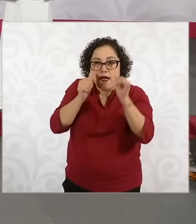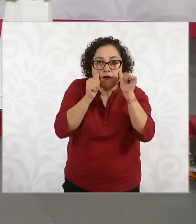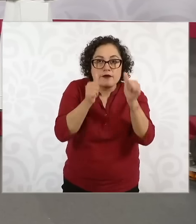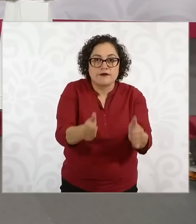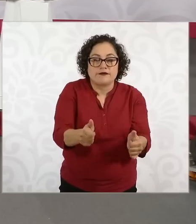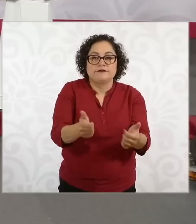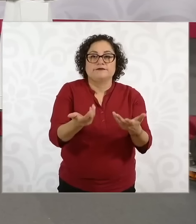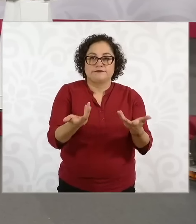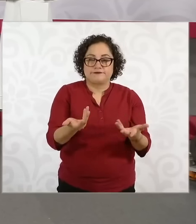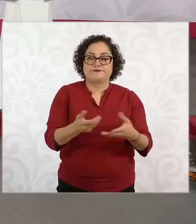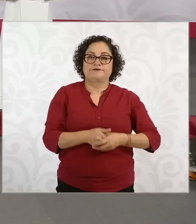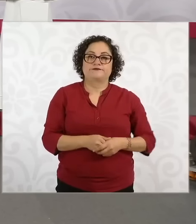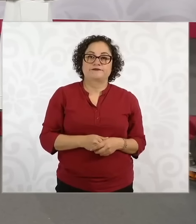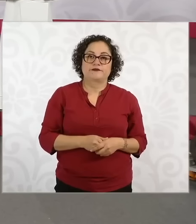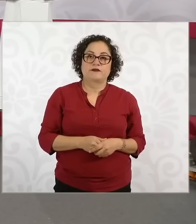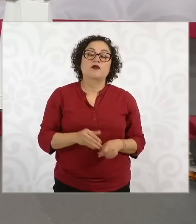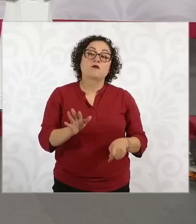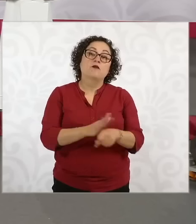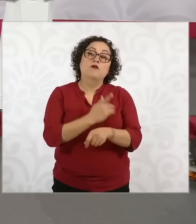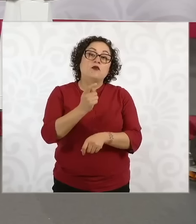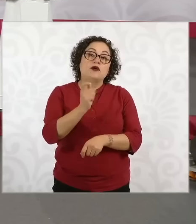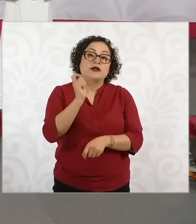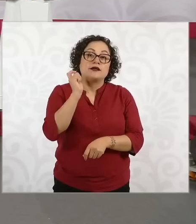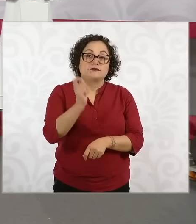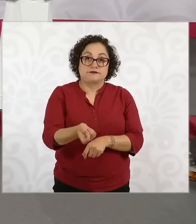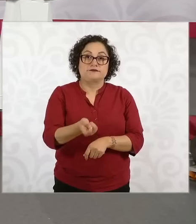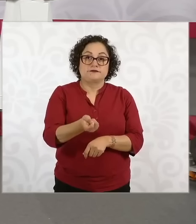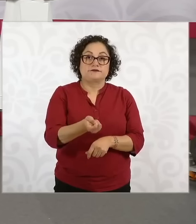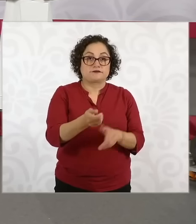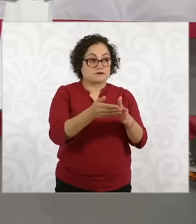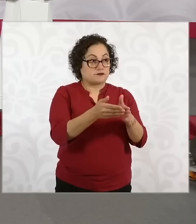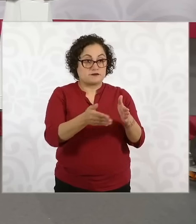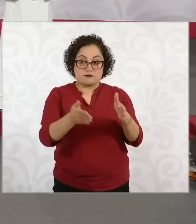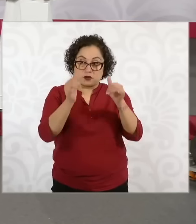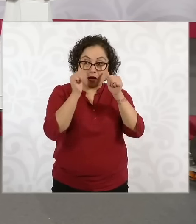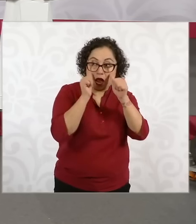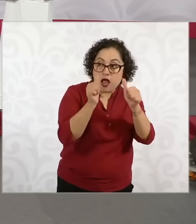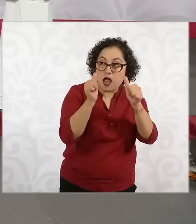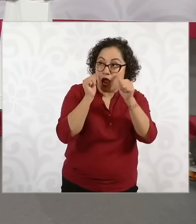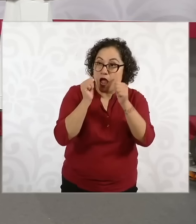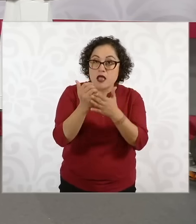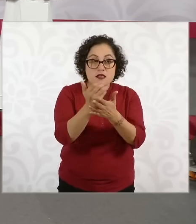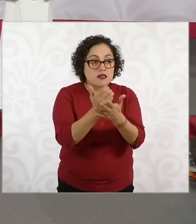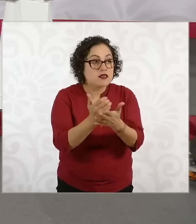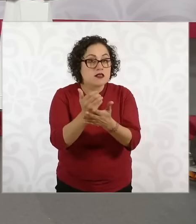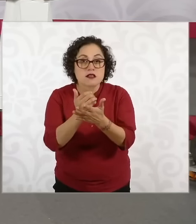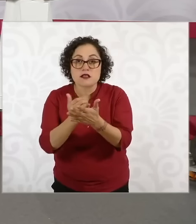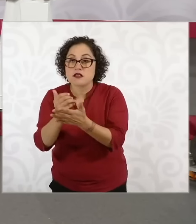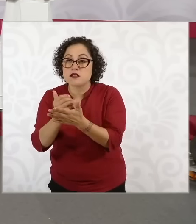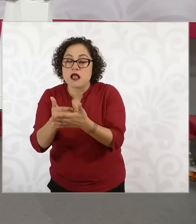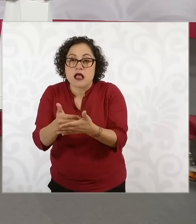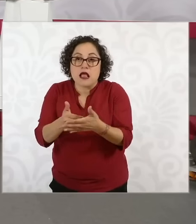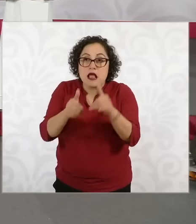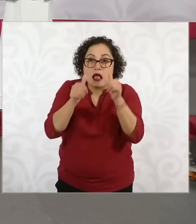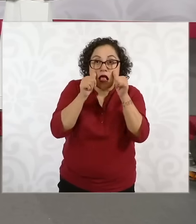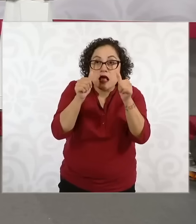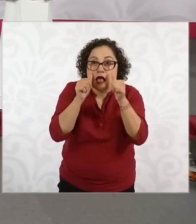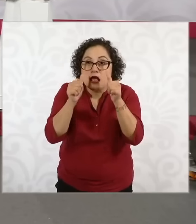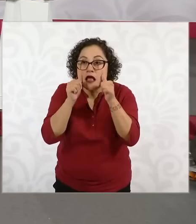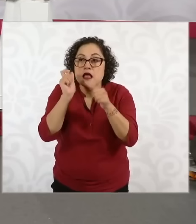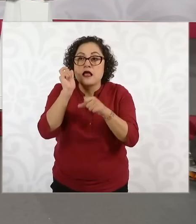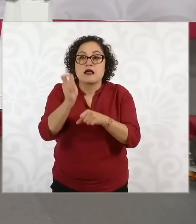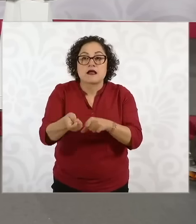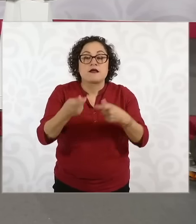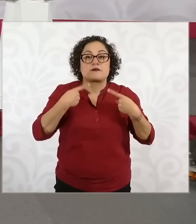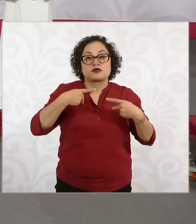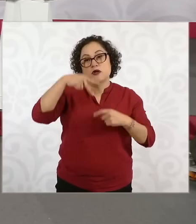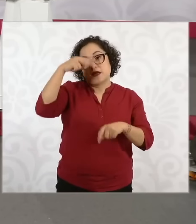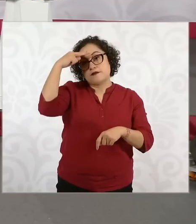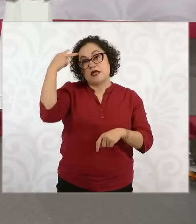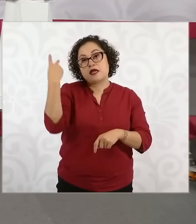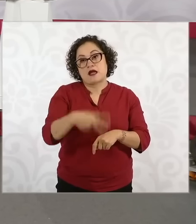aumenta la esperanza de vida, o sea, vivimos más en promedio de los mexicanos. Entonces,